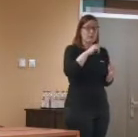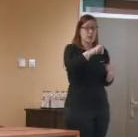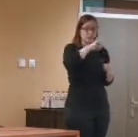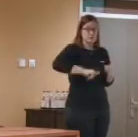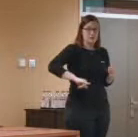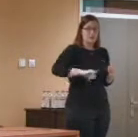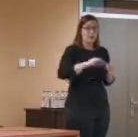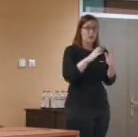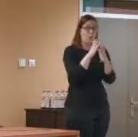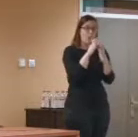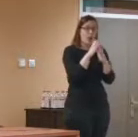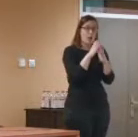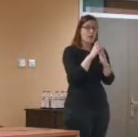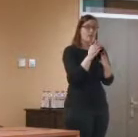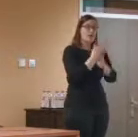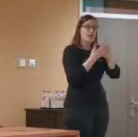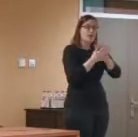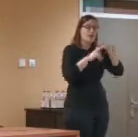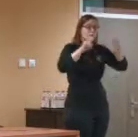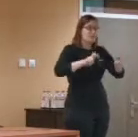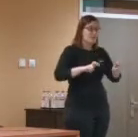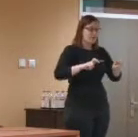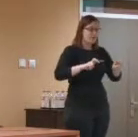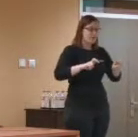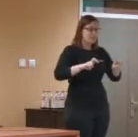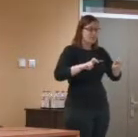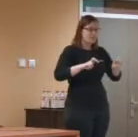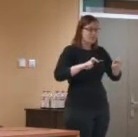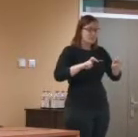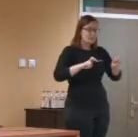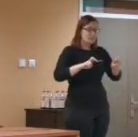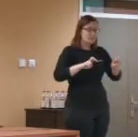habla de la relación que hay entre corrupción